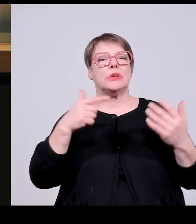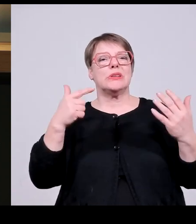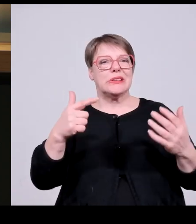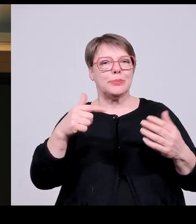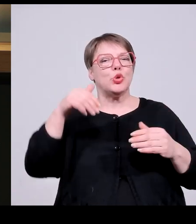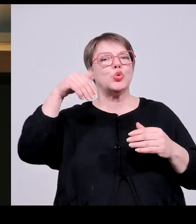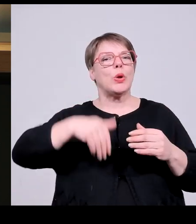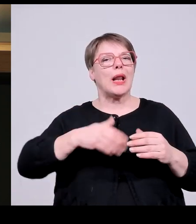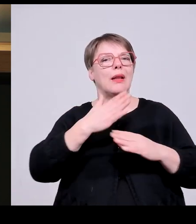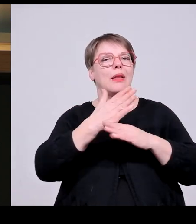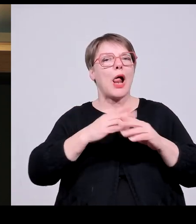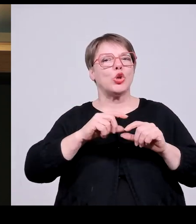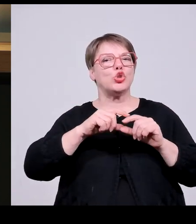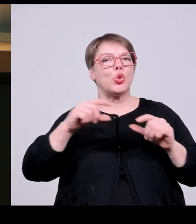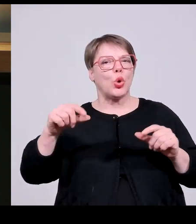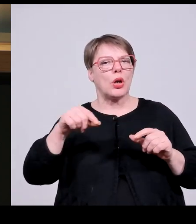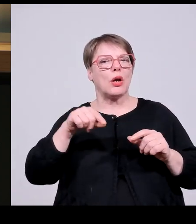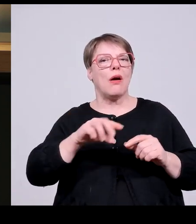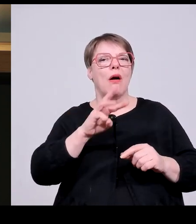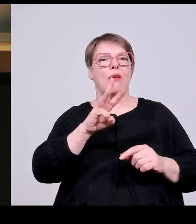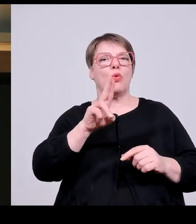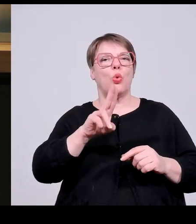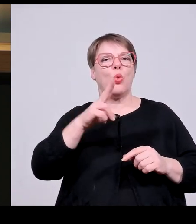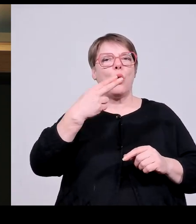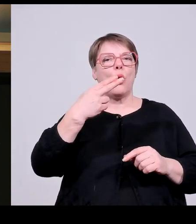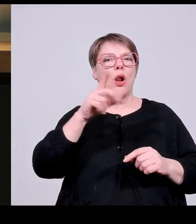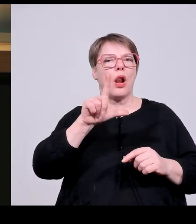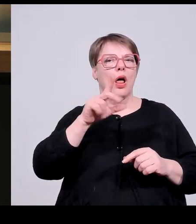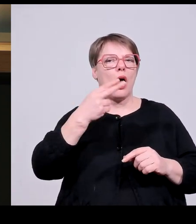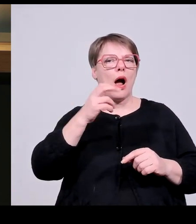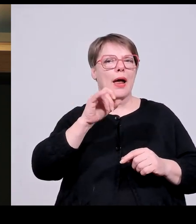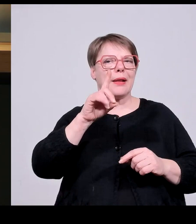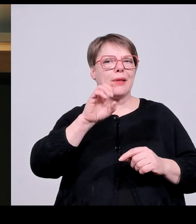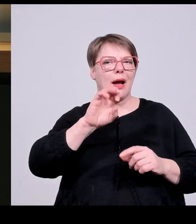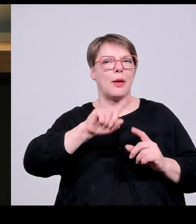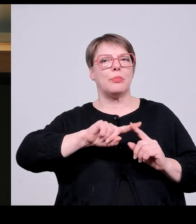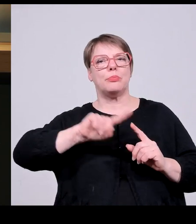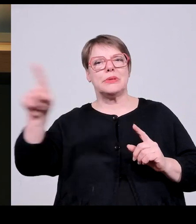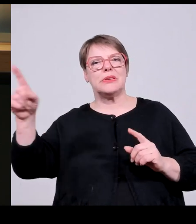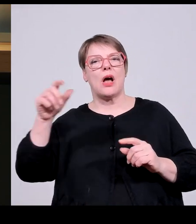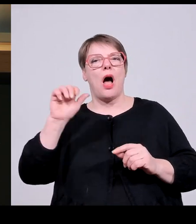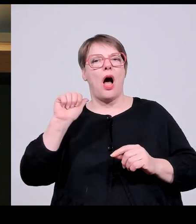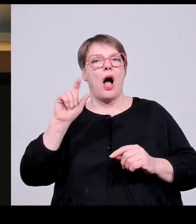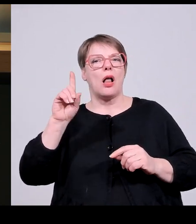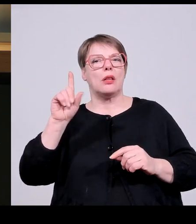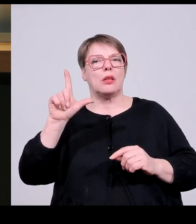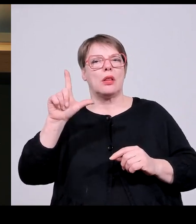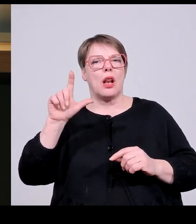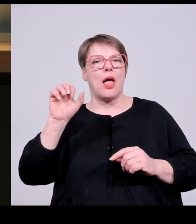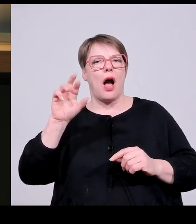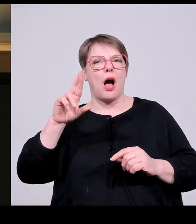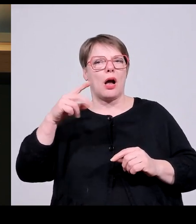mit begleitendem Radweg für 2022 angekündigt. Wieder ein